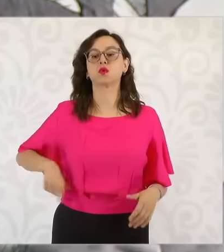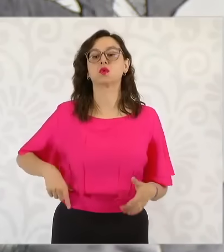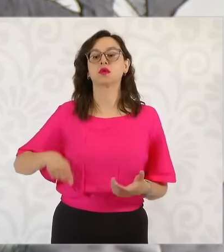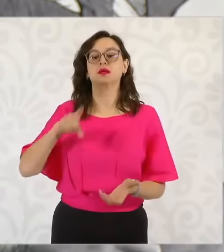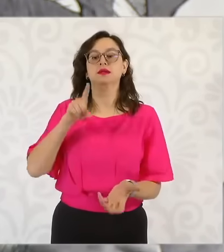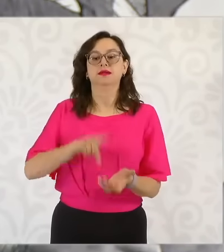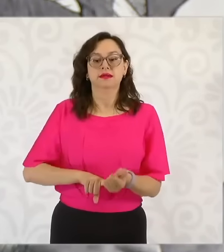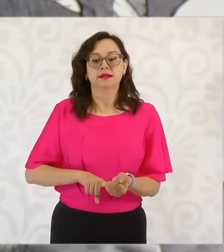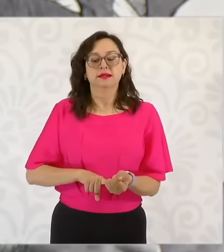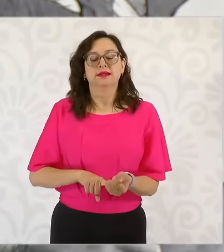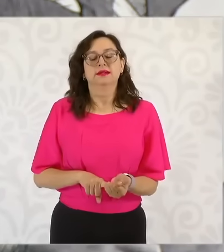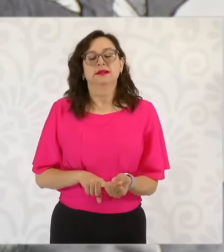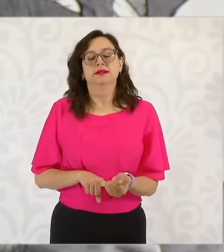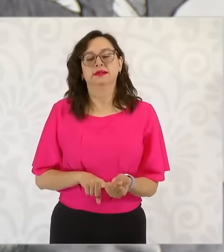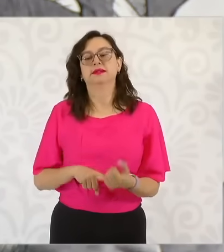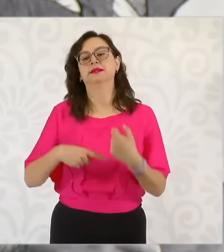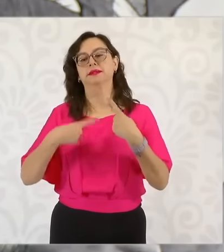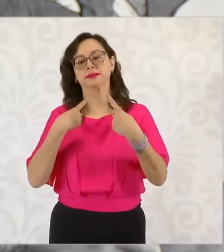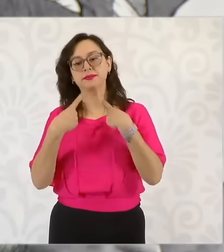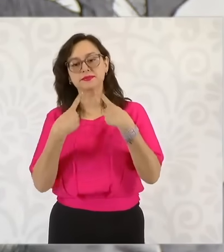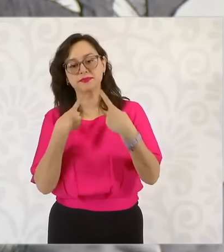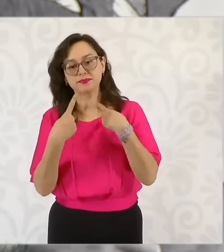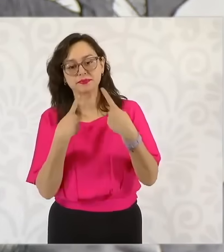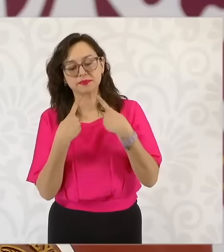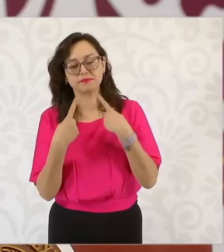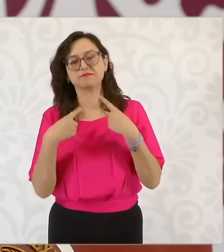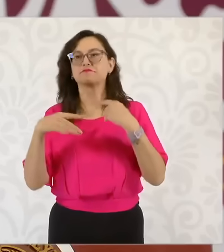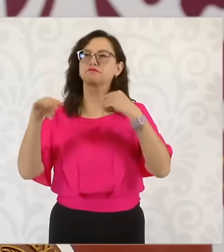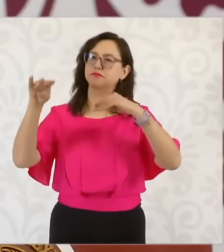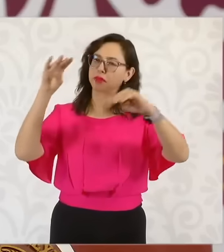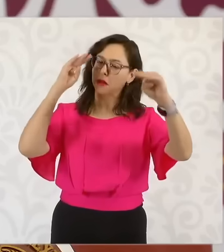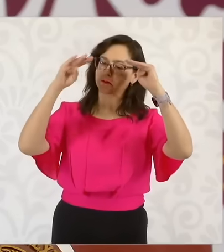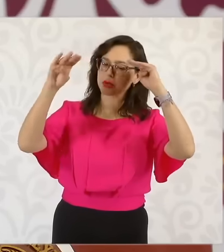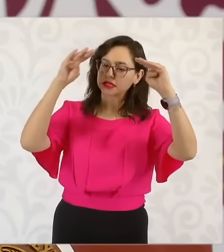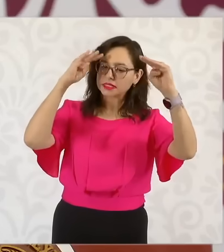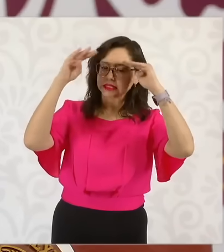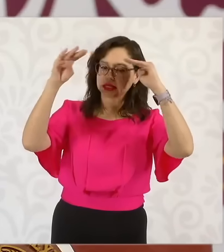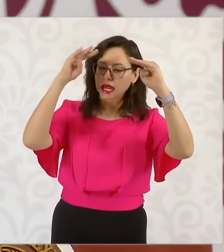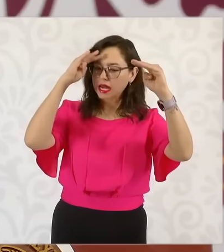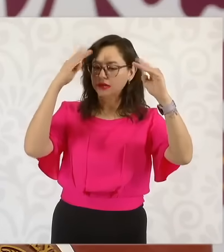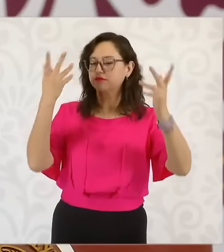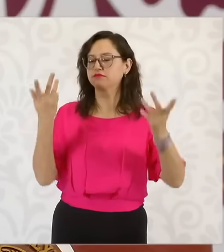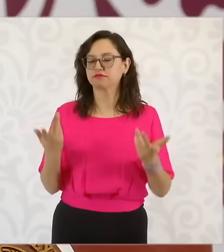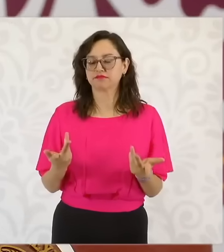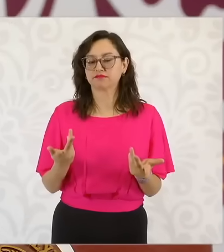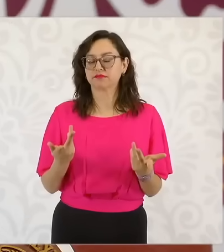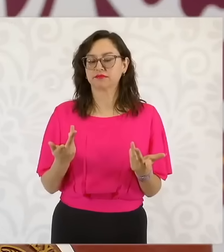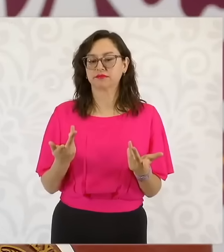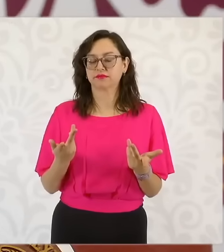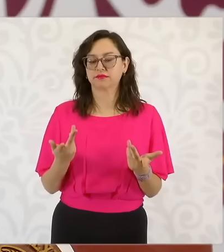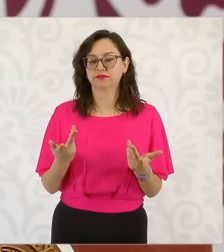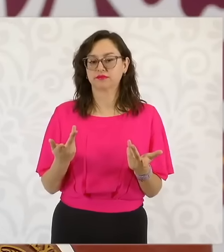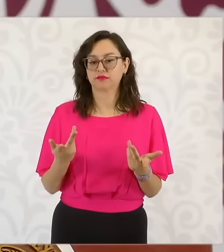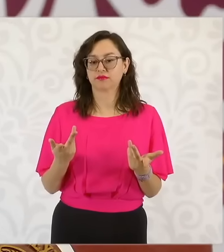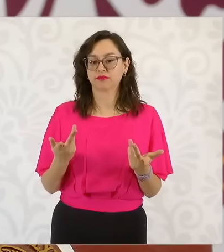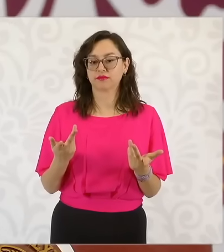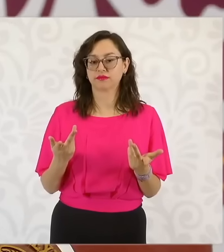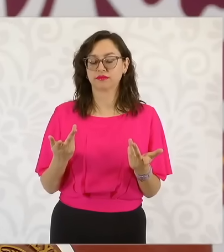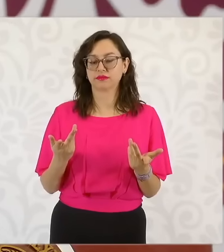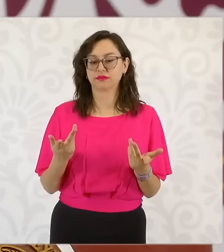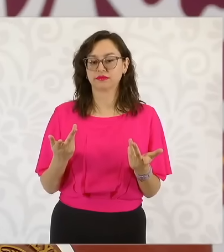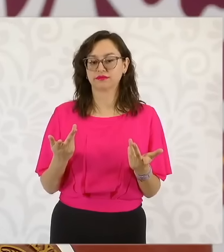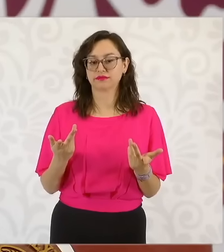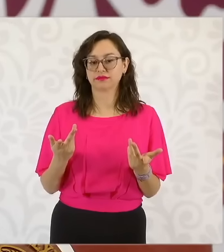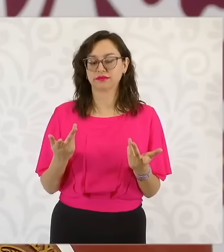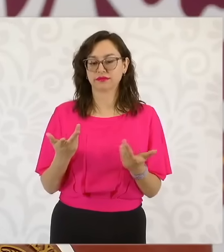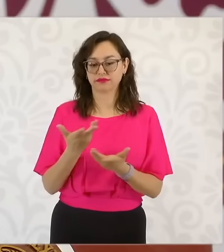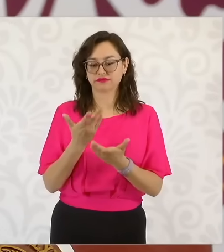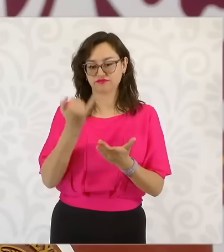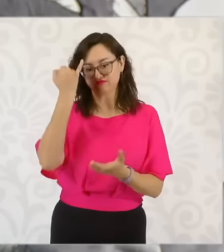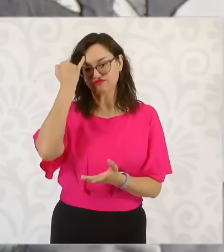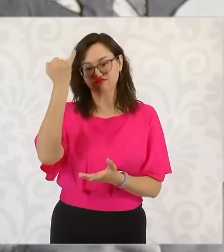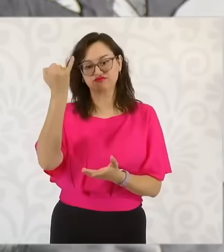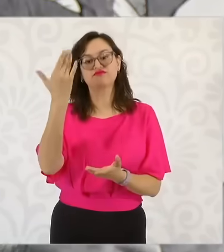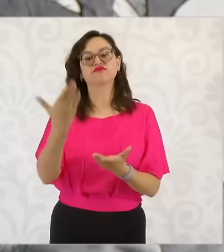ha comentado ha discutido y está analizando la posibilidad de presentar alguna iniciativa para